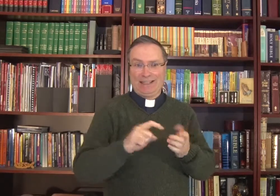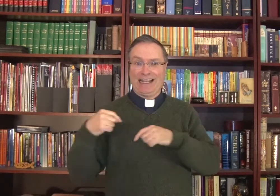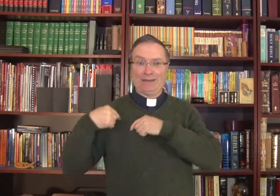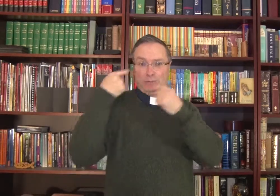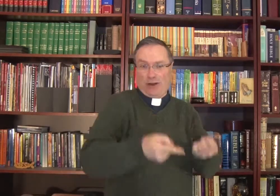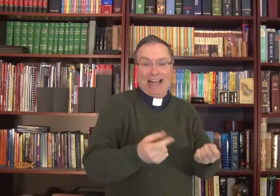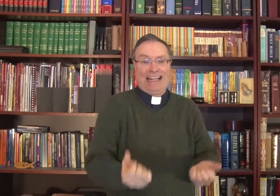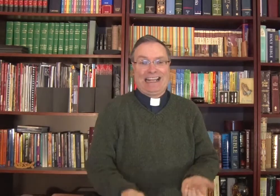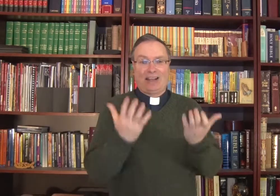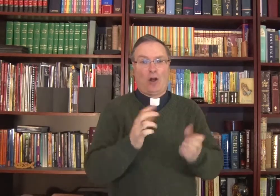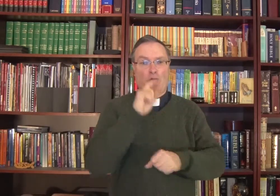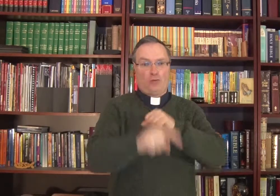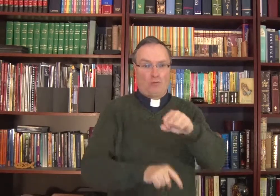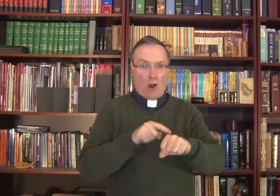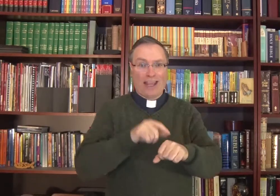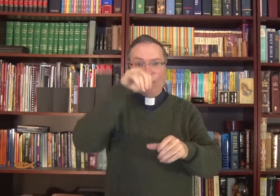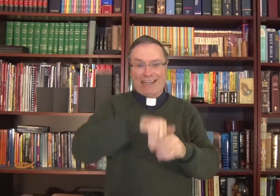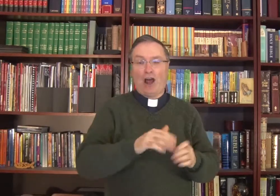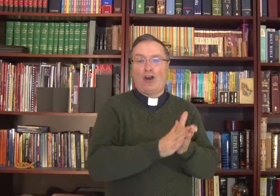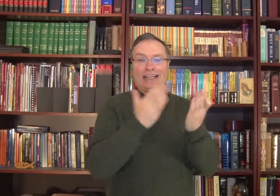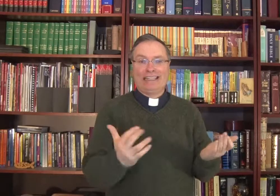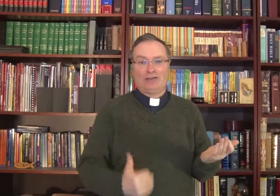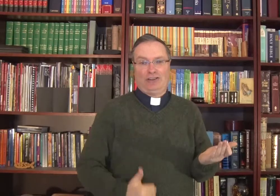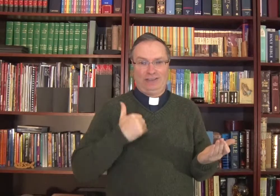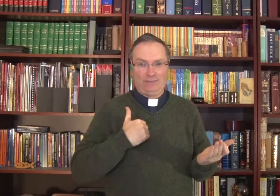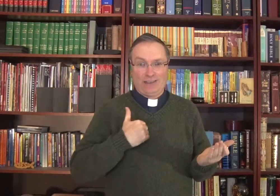dès la création du monde dans le livre de vie,